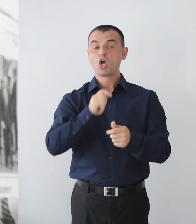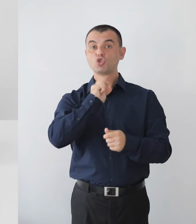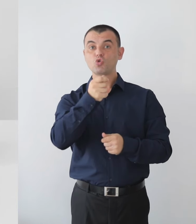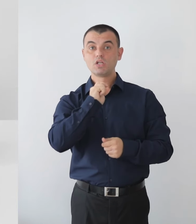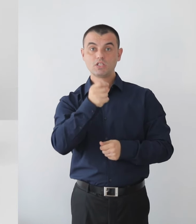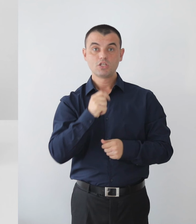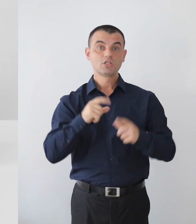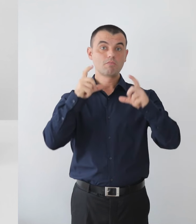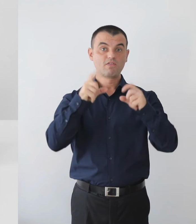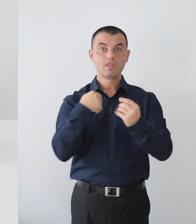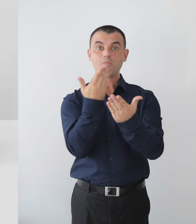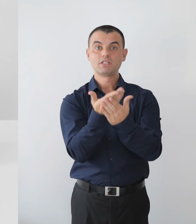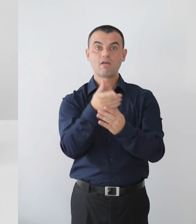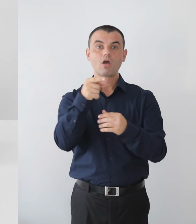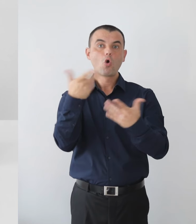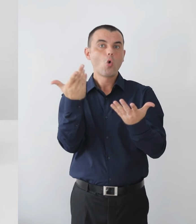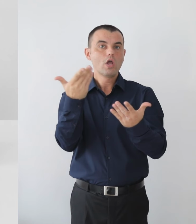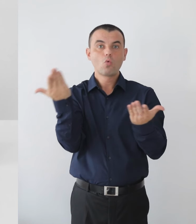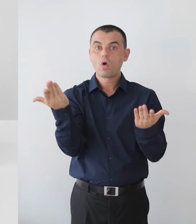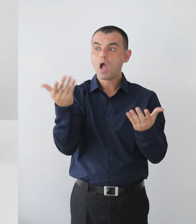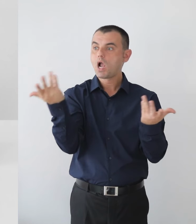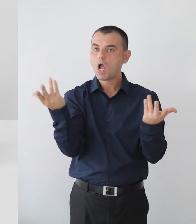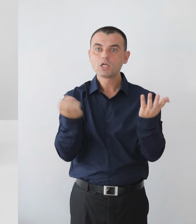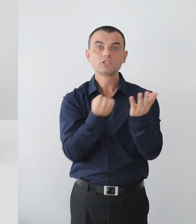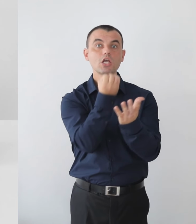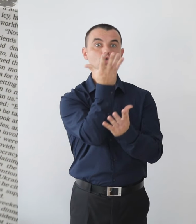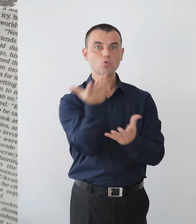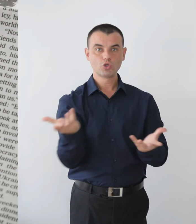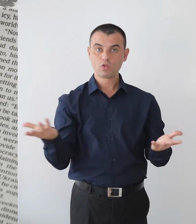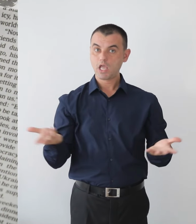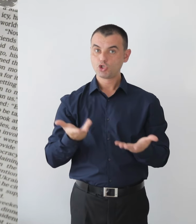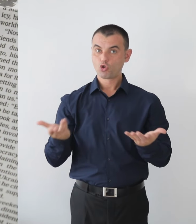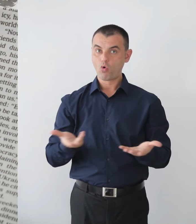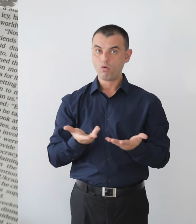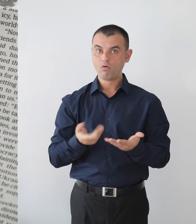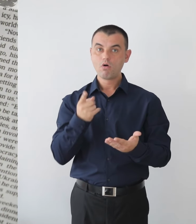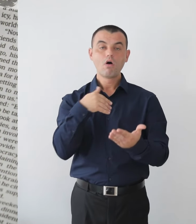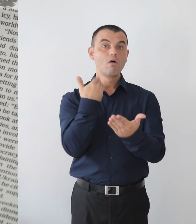Редакционните снимки представят какво, кой, къде, кога и защо се е случило нещо.